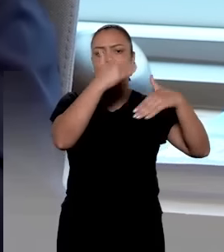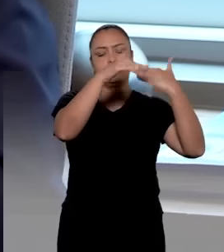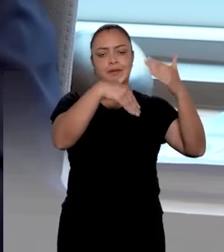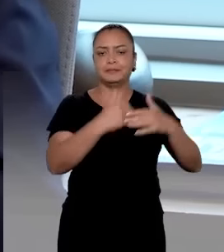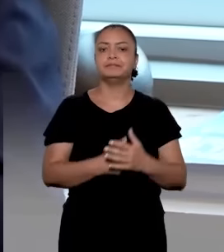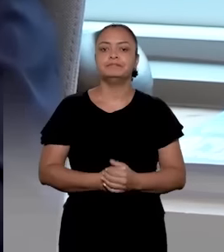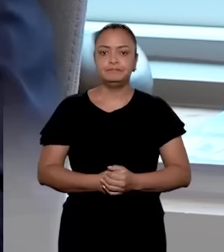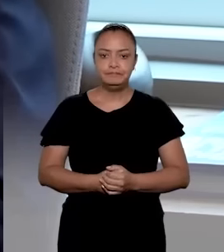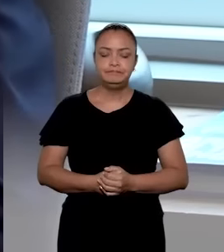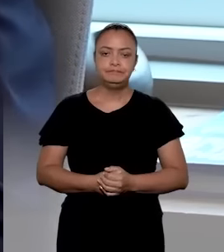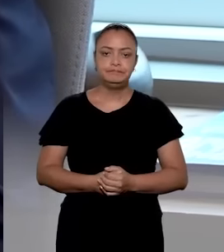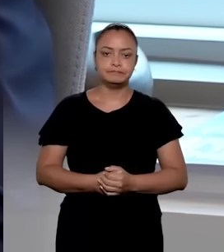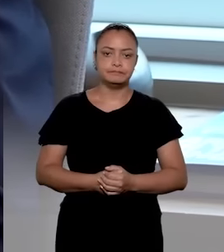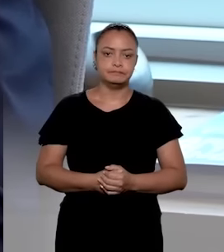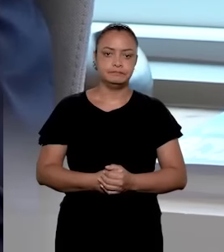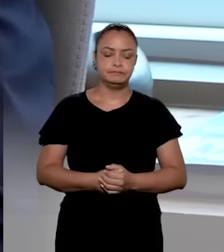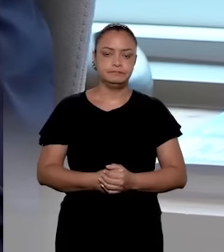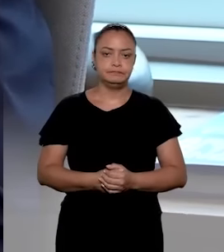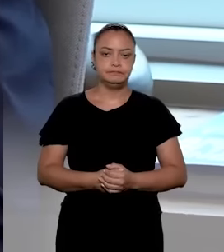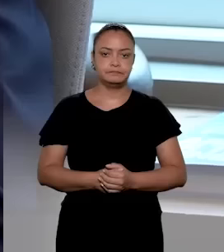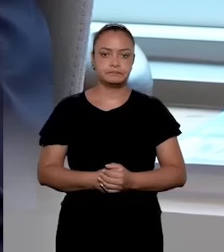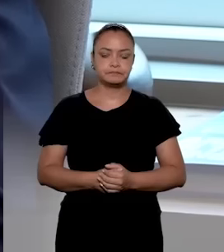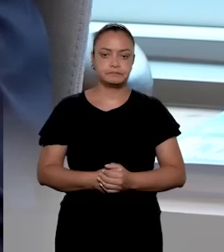produção agropecuária e exportação para o mundo inteiro, alimentando o mundo.